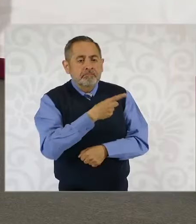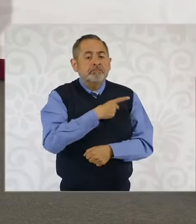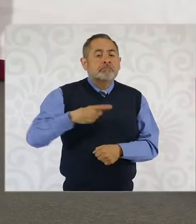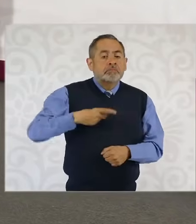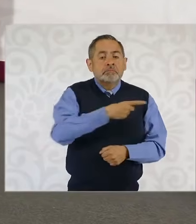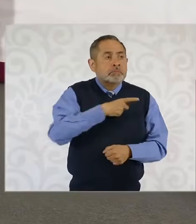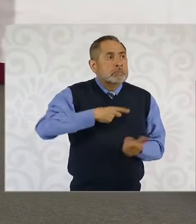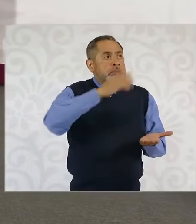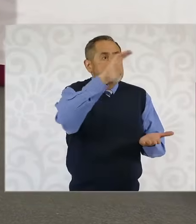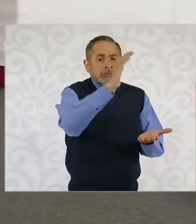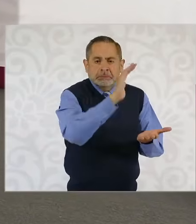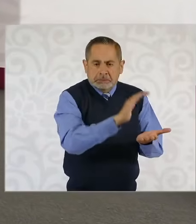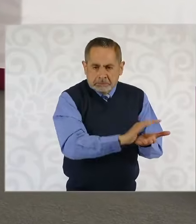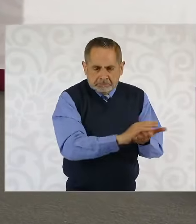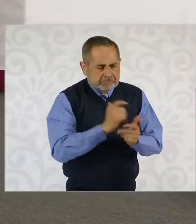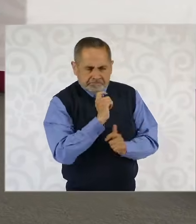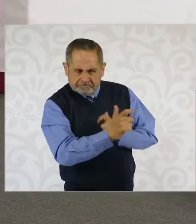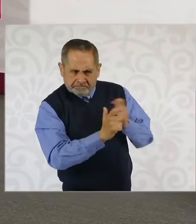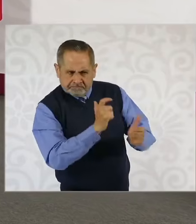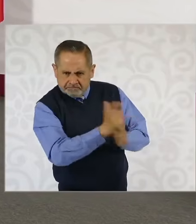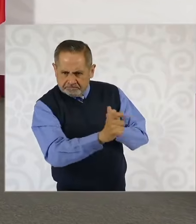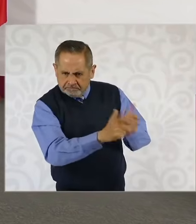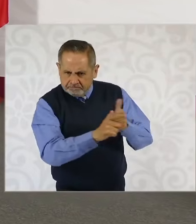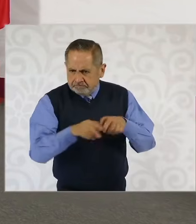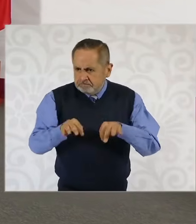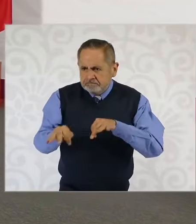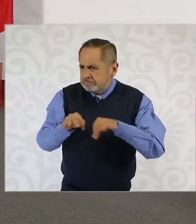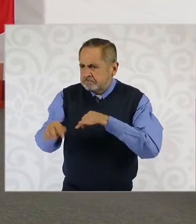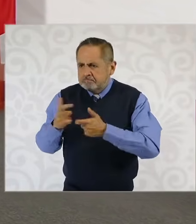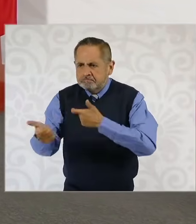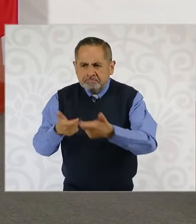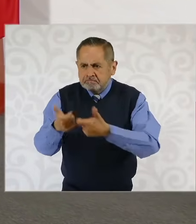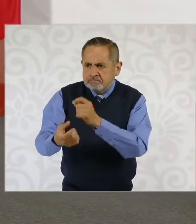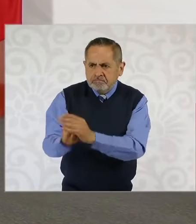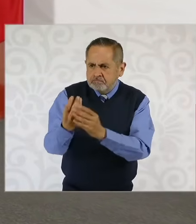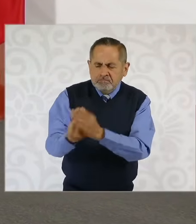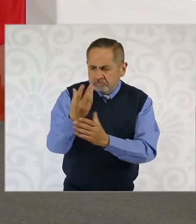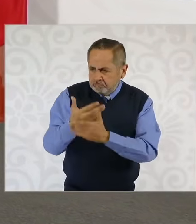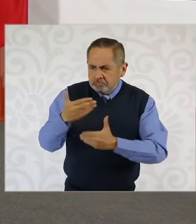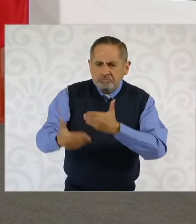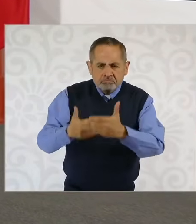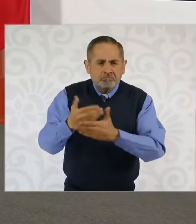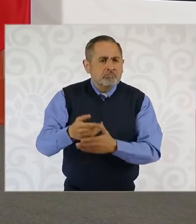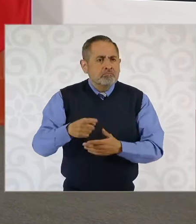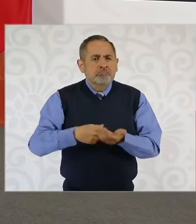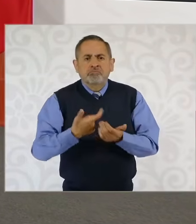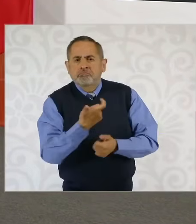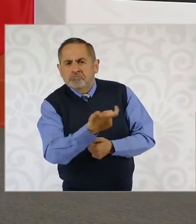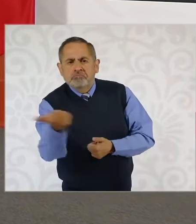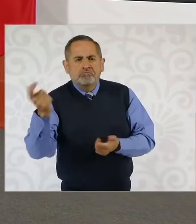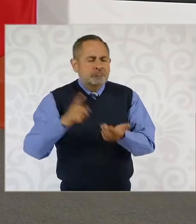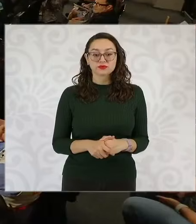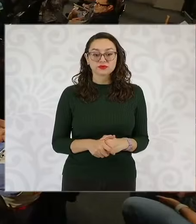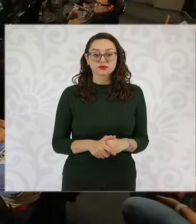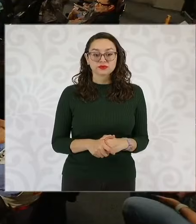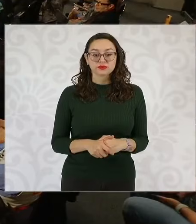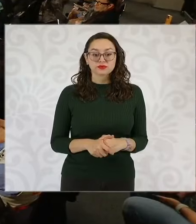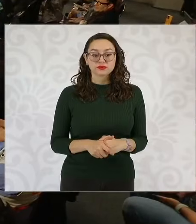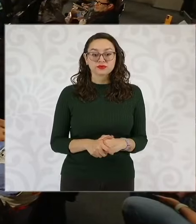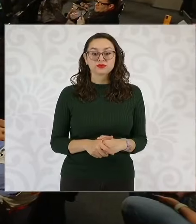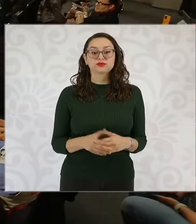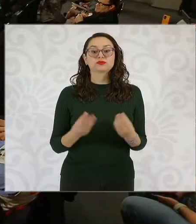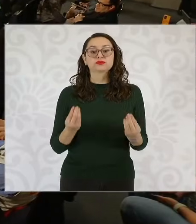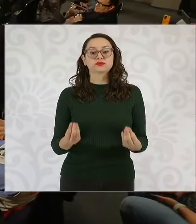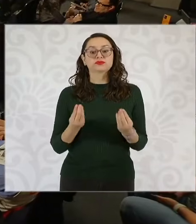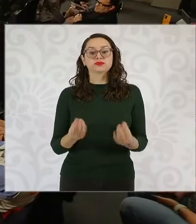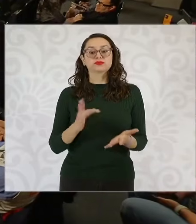al mismo tiempo permitir el pago a proveedores de manera clara Muchas gracias presidenta Buenos días